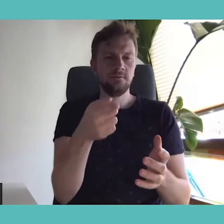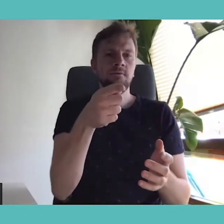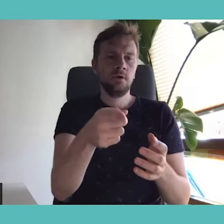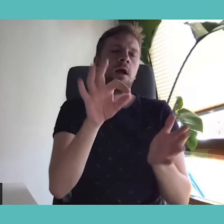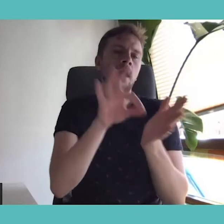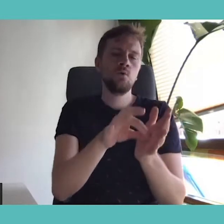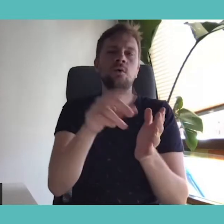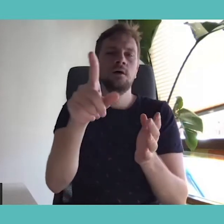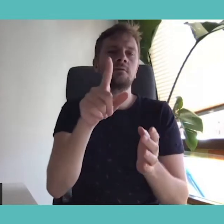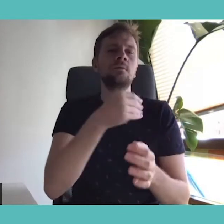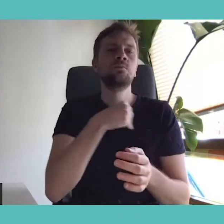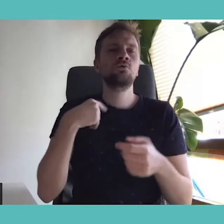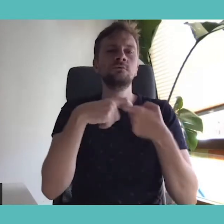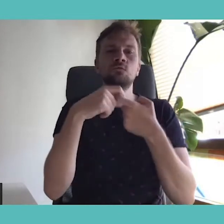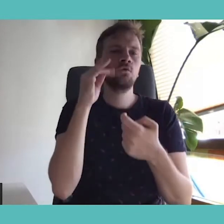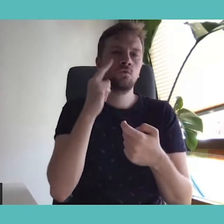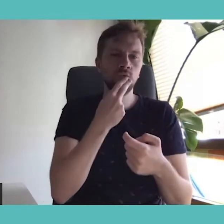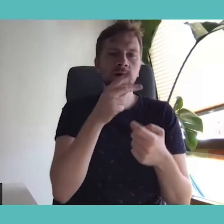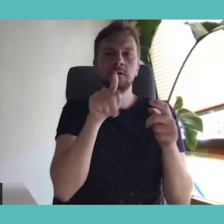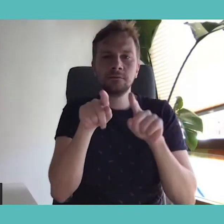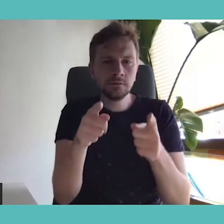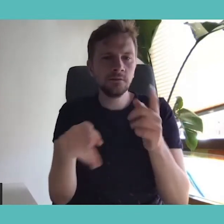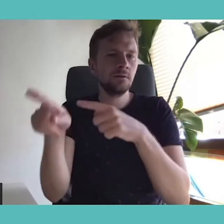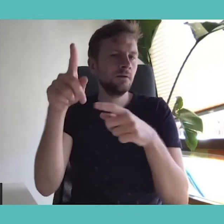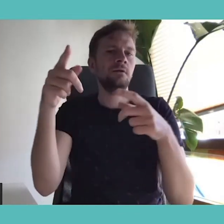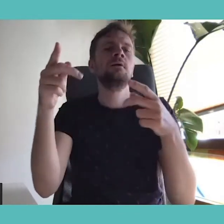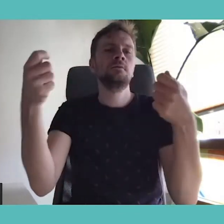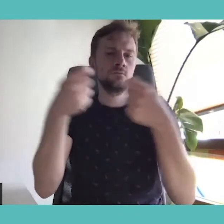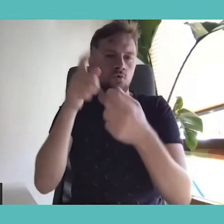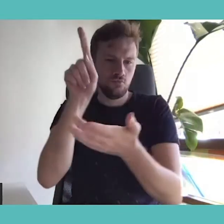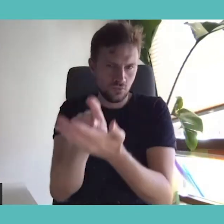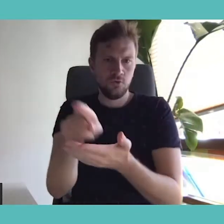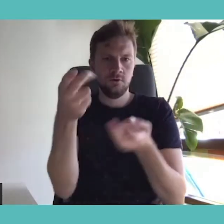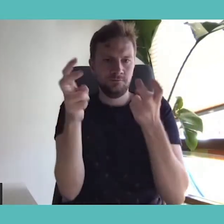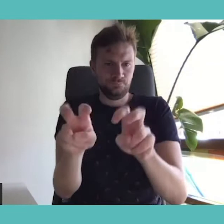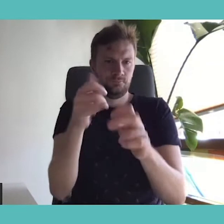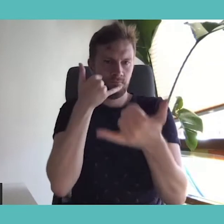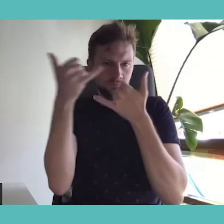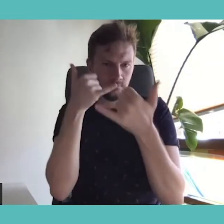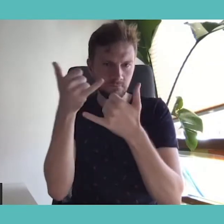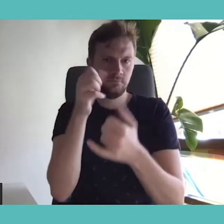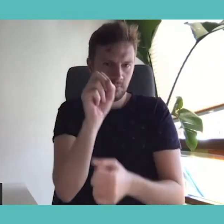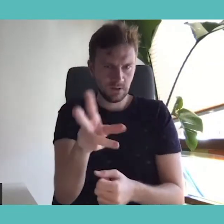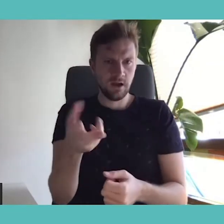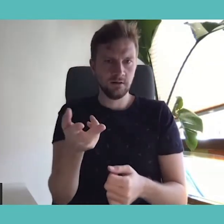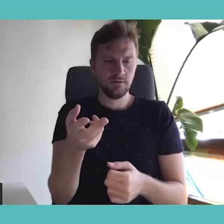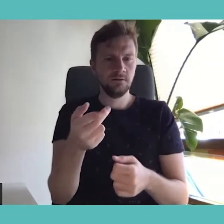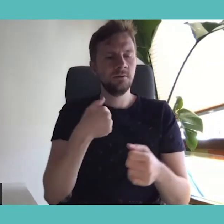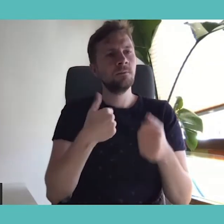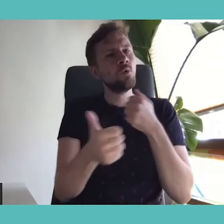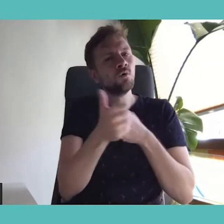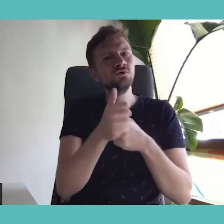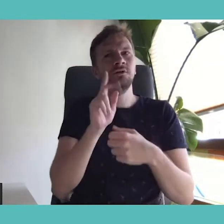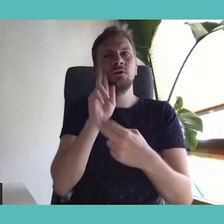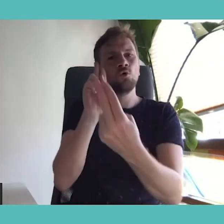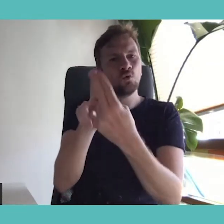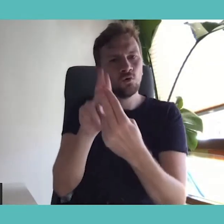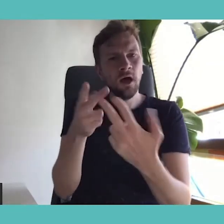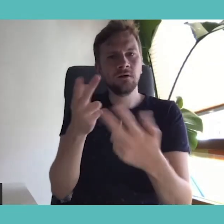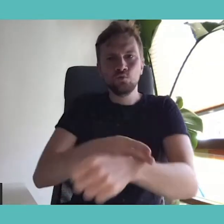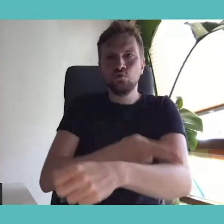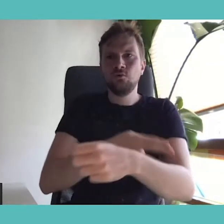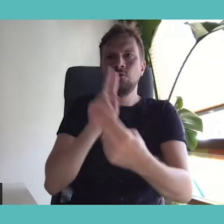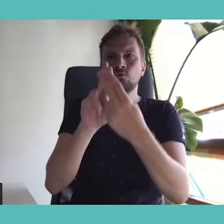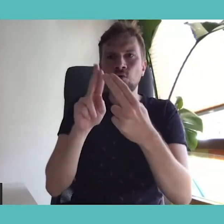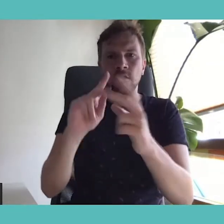W tamtym czasie Polski Związek Głuchych zorganizował infolinię. Można było zadzwonić, zapytać o co chodzi, załatwić kontakt z urzędem, z państwem.